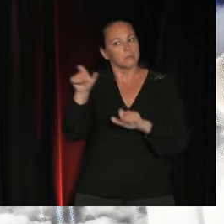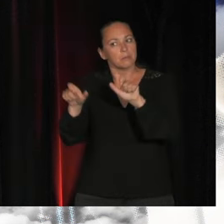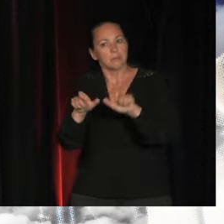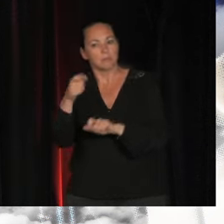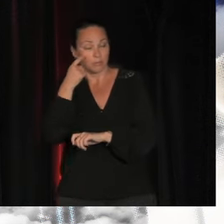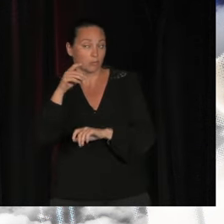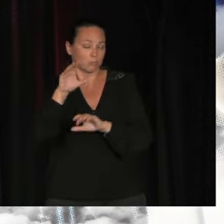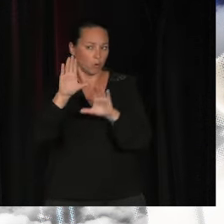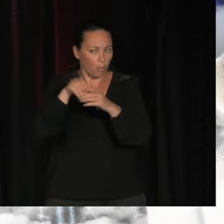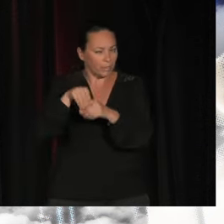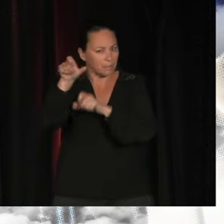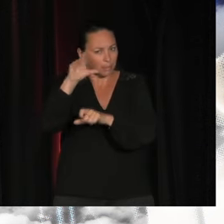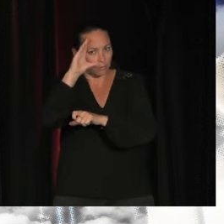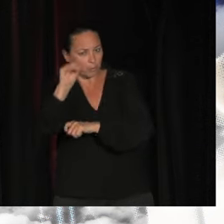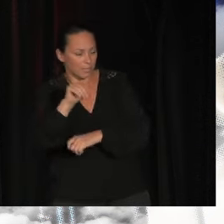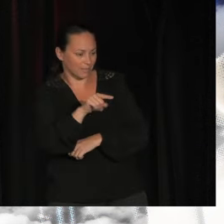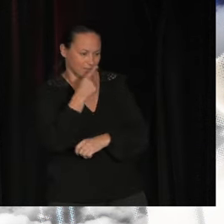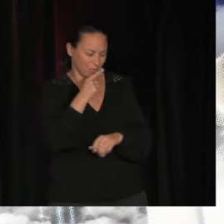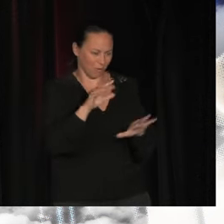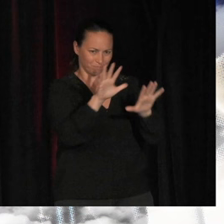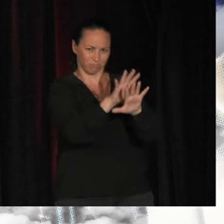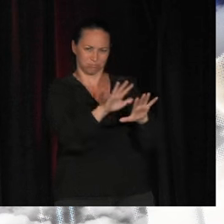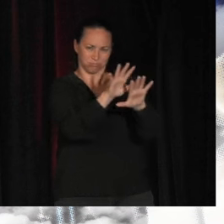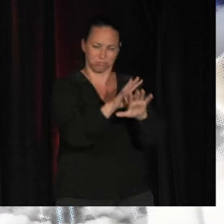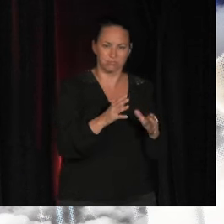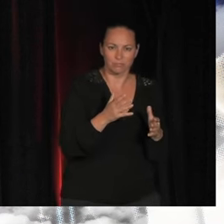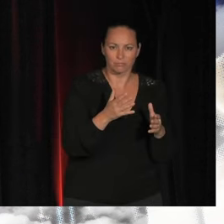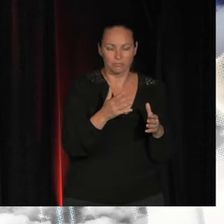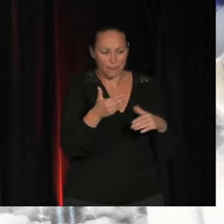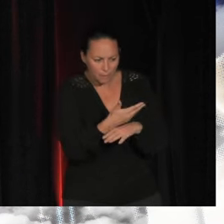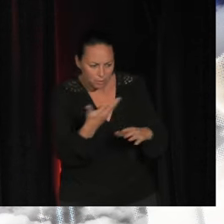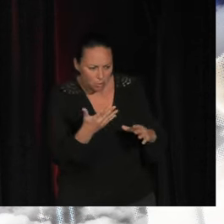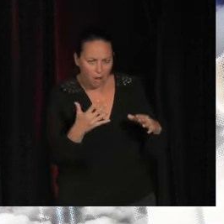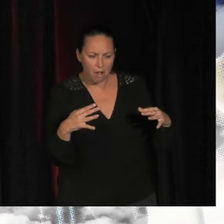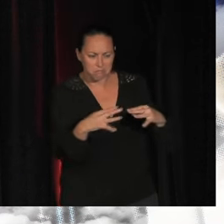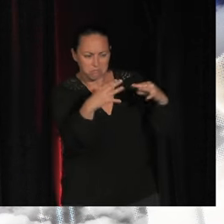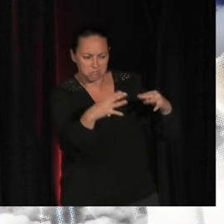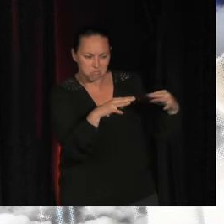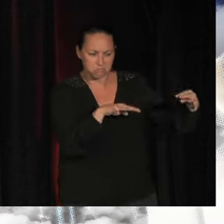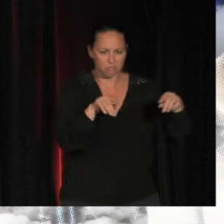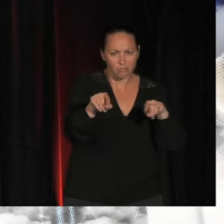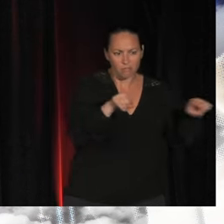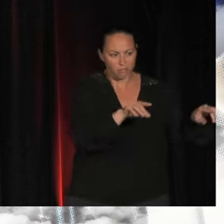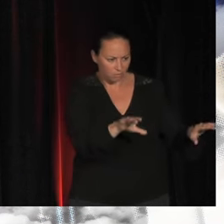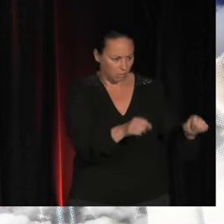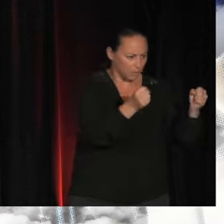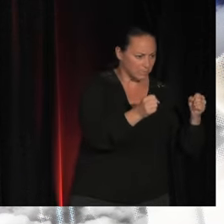même des pros, ils disent : "C'est peu lisible." C'est compliqué de comprendre toujours ce qui se passe, on l'a dit, il y a des capacités, c'est du six contre six.